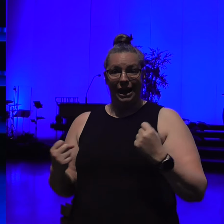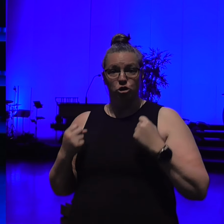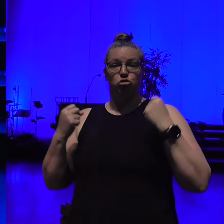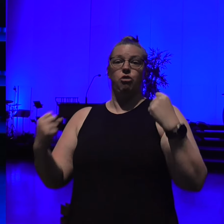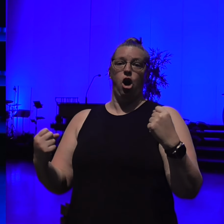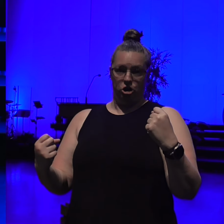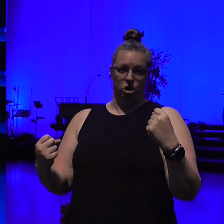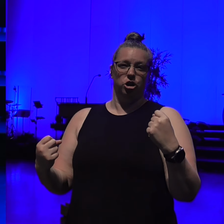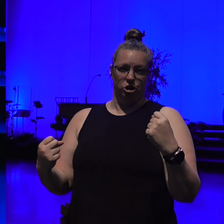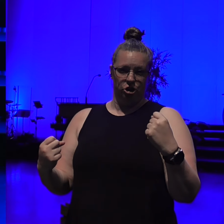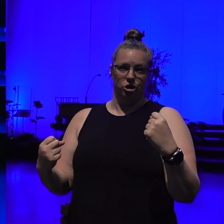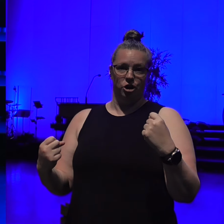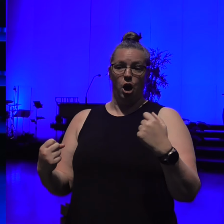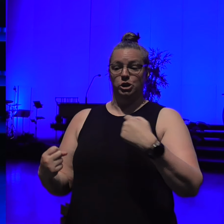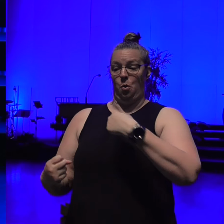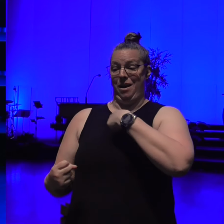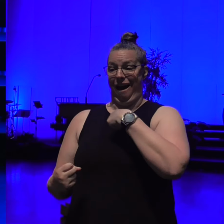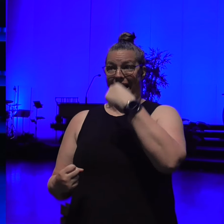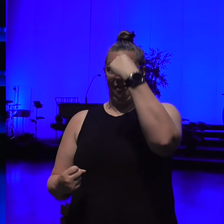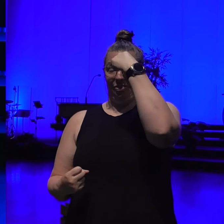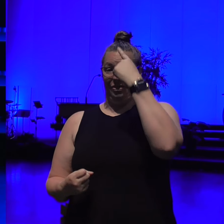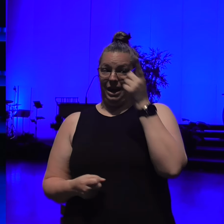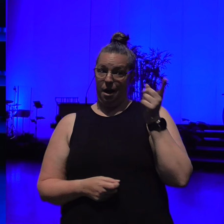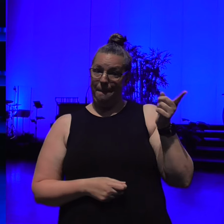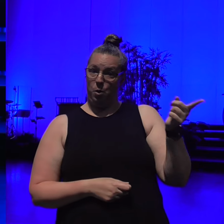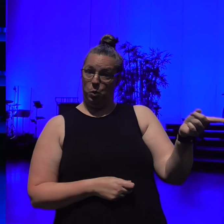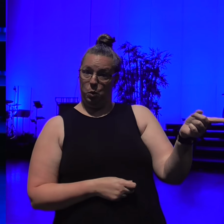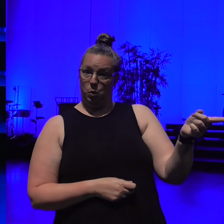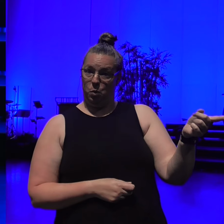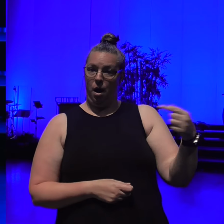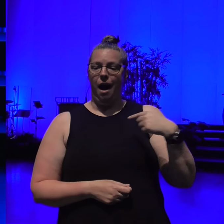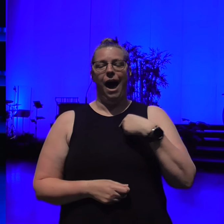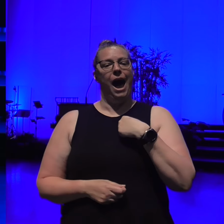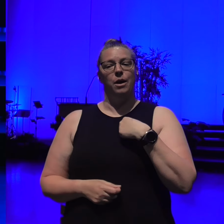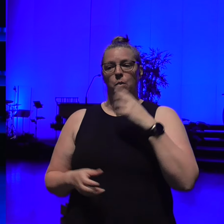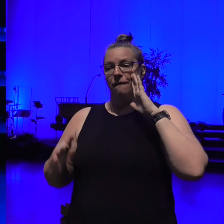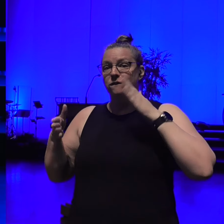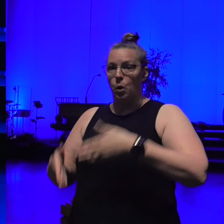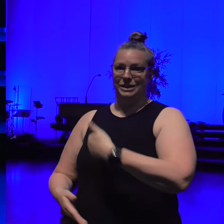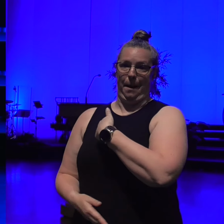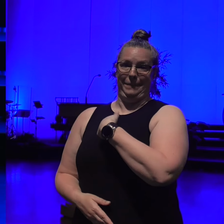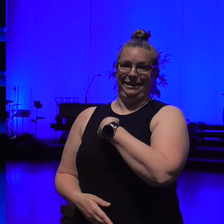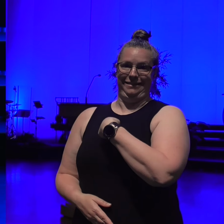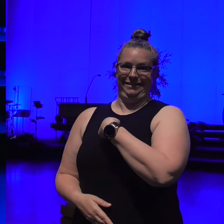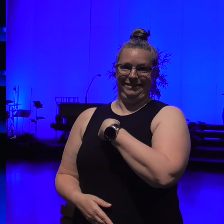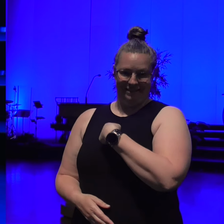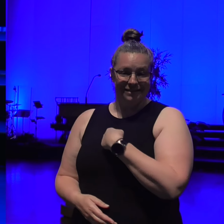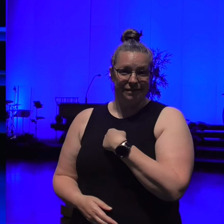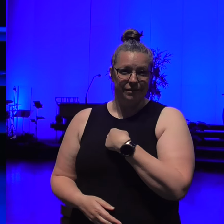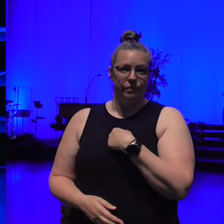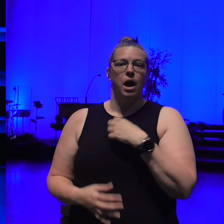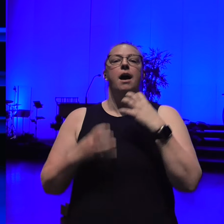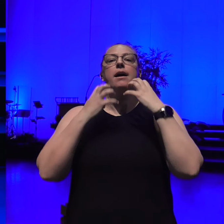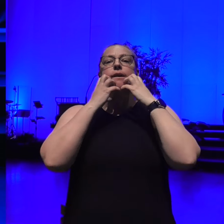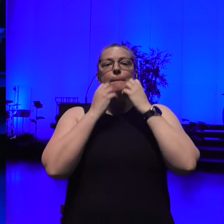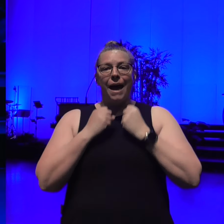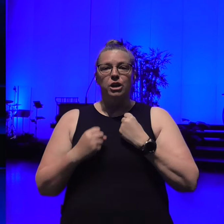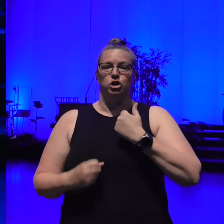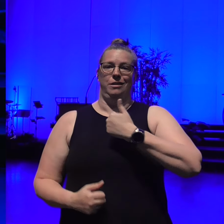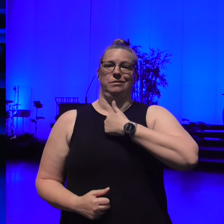transparentes Así que cada vez que piense en ti, volveré a mi autoconciencia compasiva